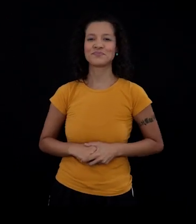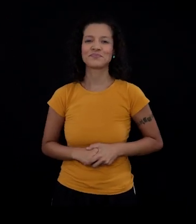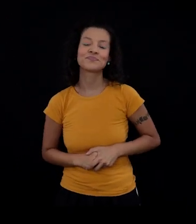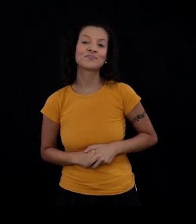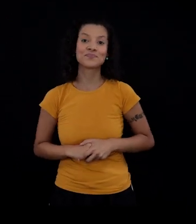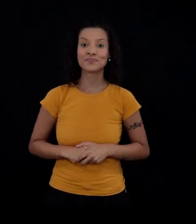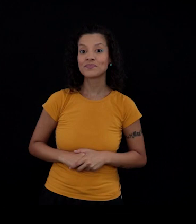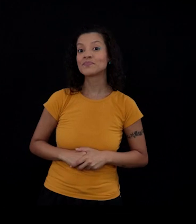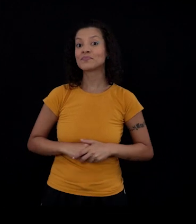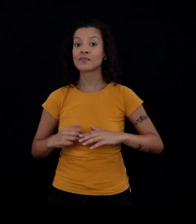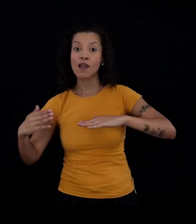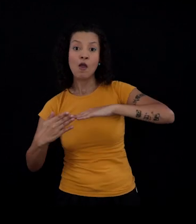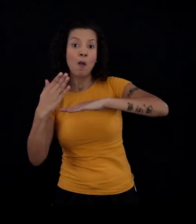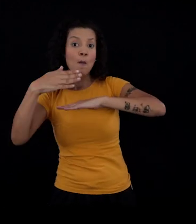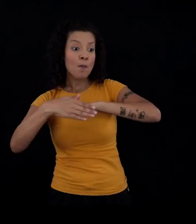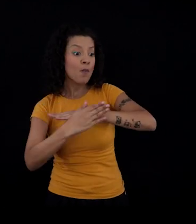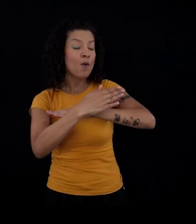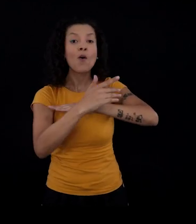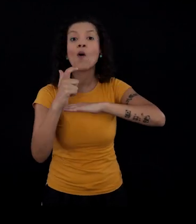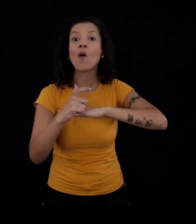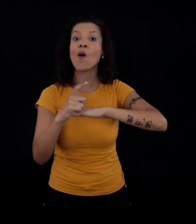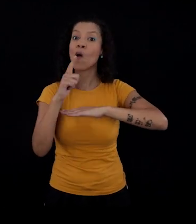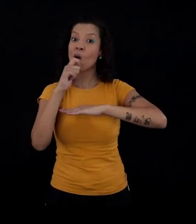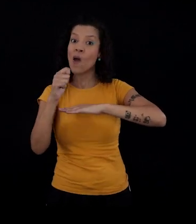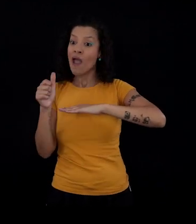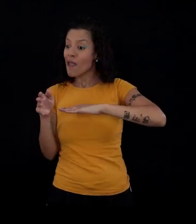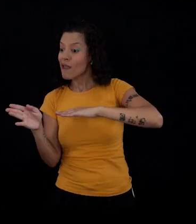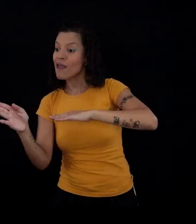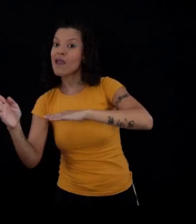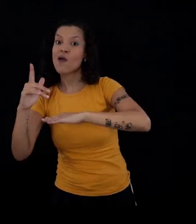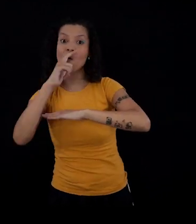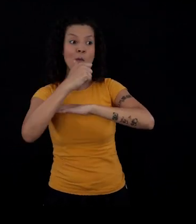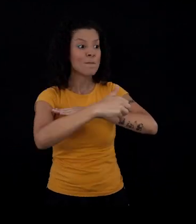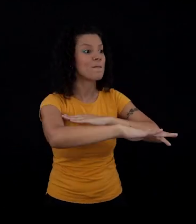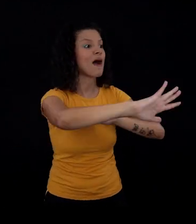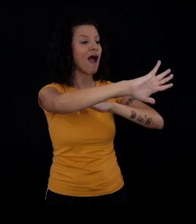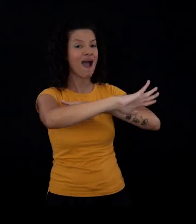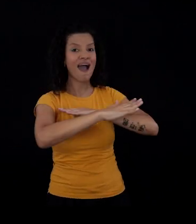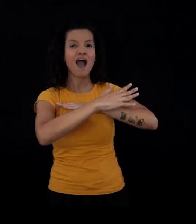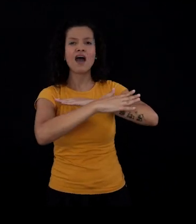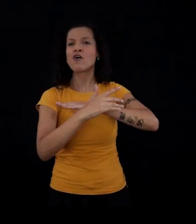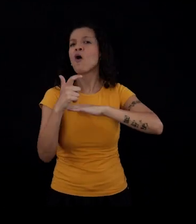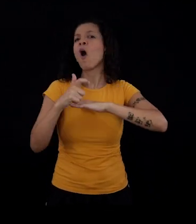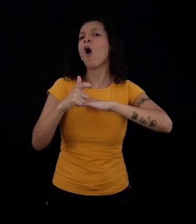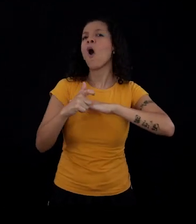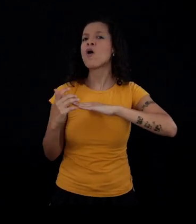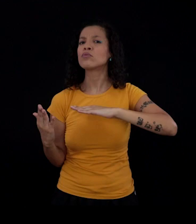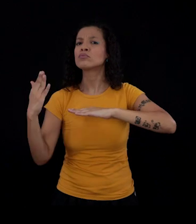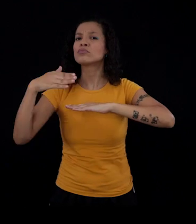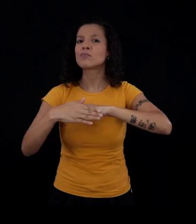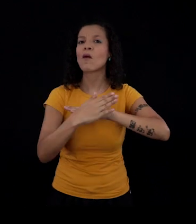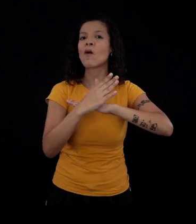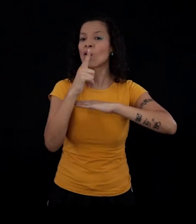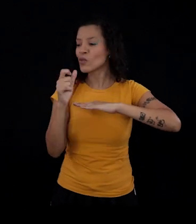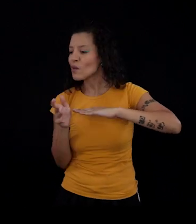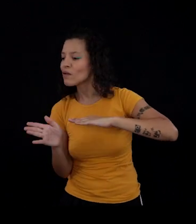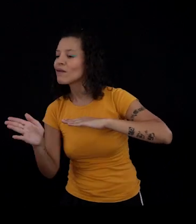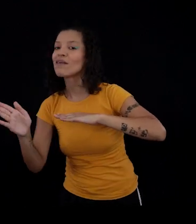Mora no rio, mora no mar Onde é que boto mora? Mora no rio, mora no mar